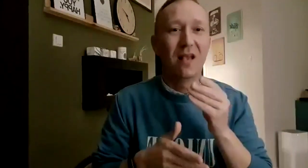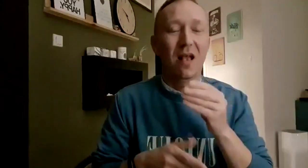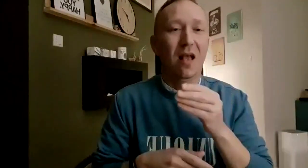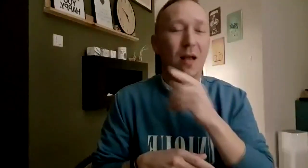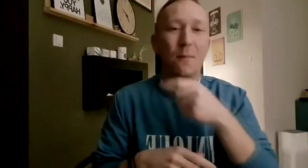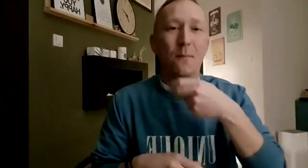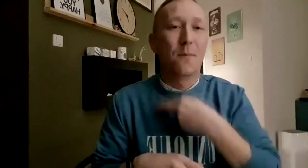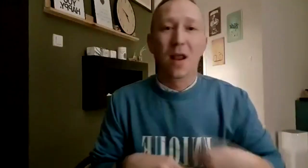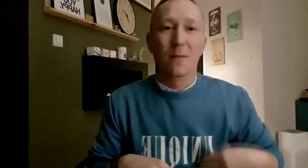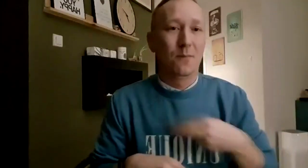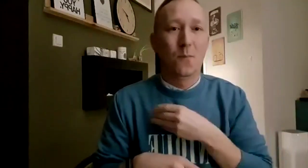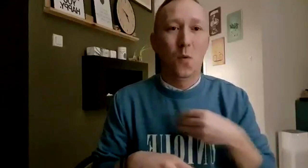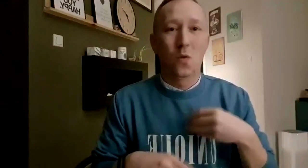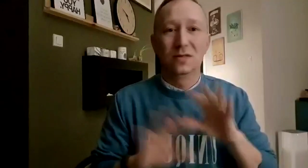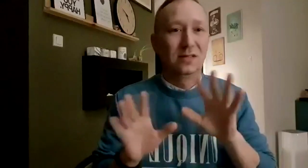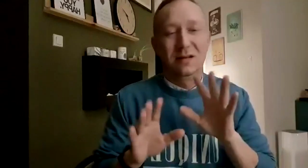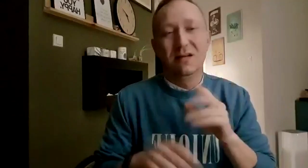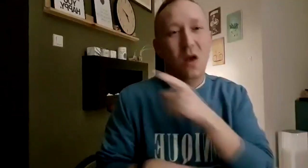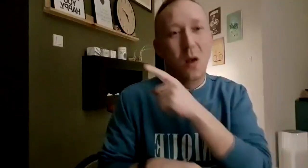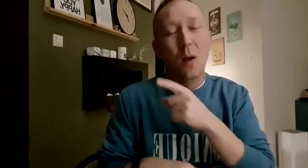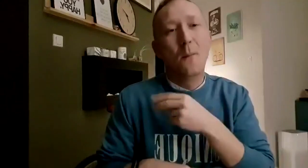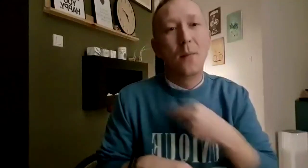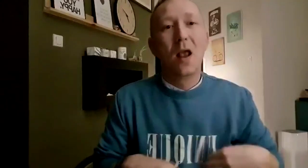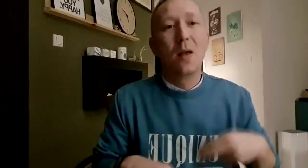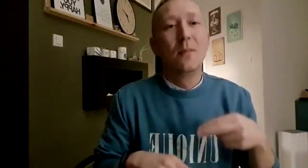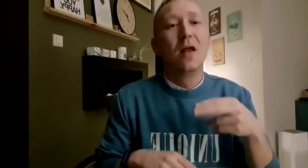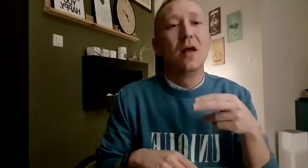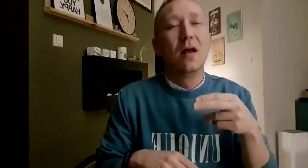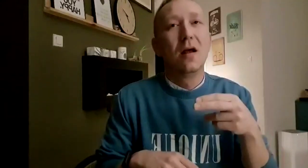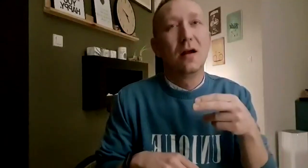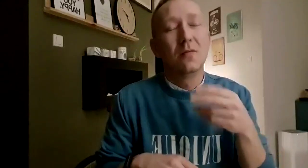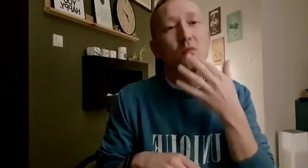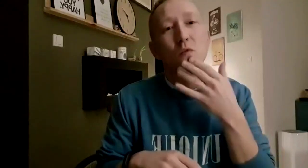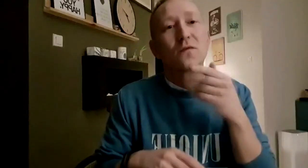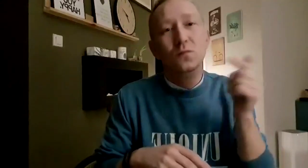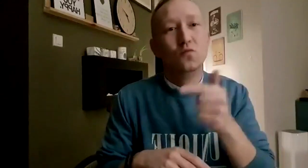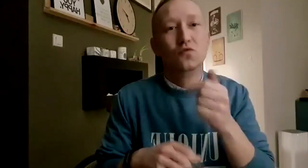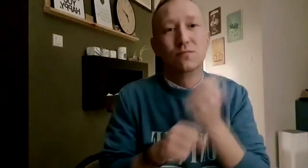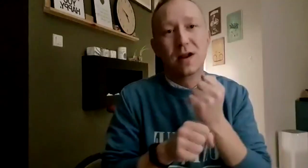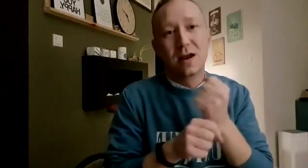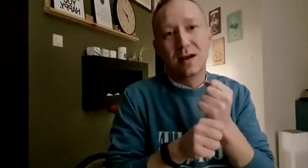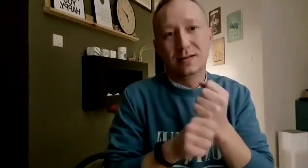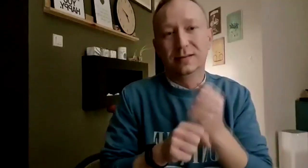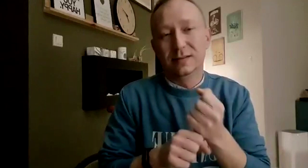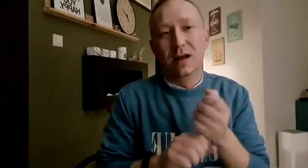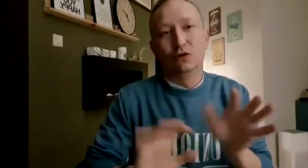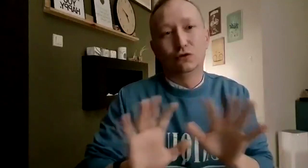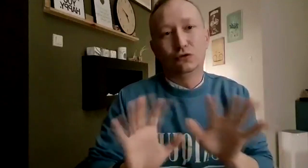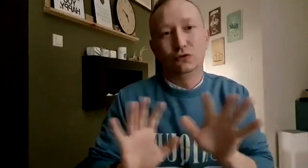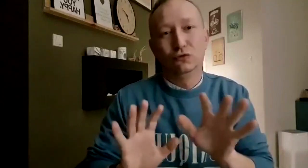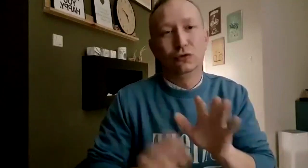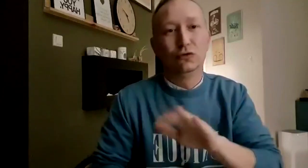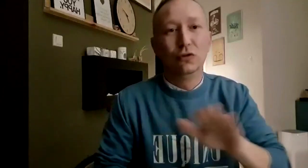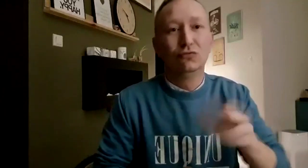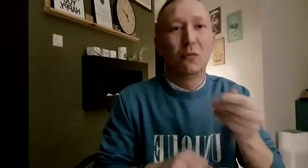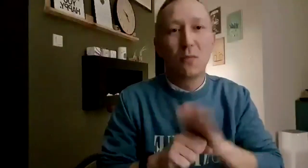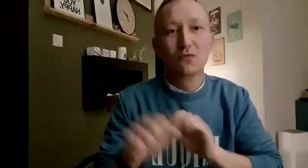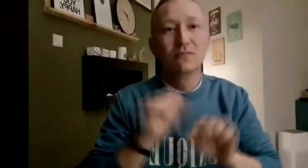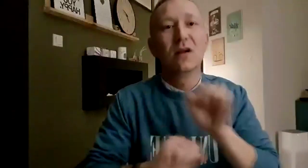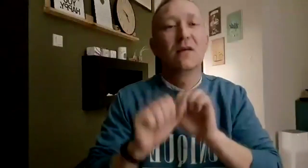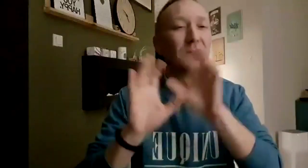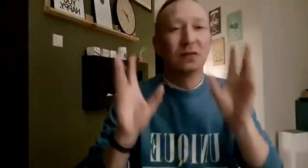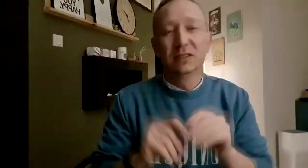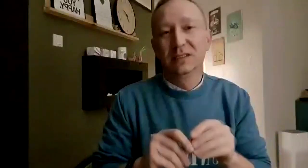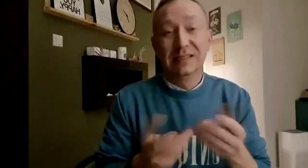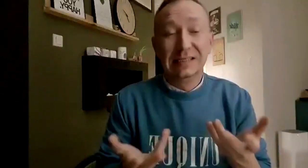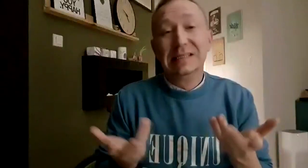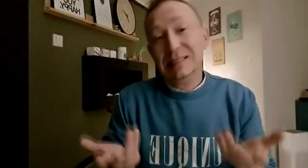Polski premier to nie, on mówił, że powinniśmy dalej pracować, zająć się dziećmi niepełnosprawnymi.